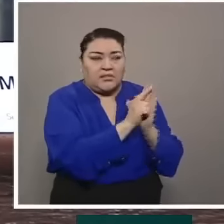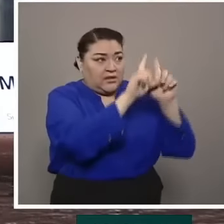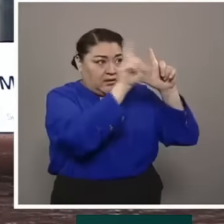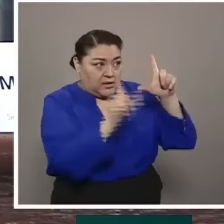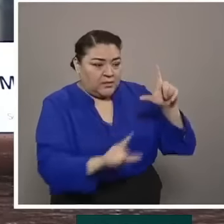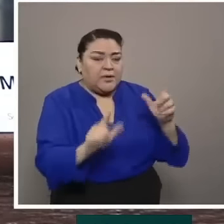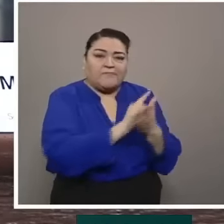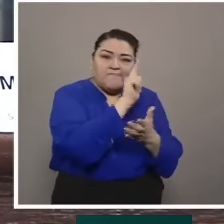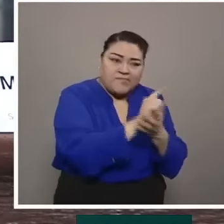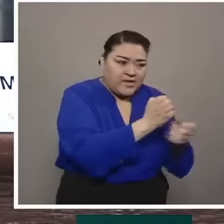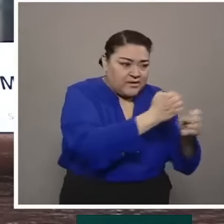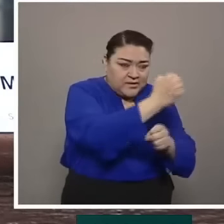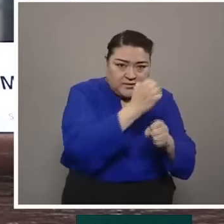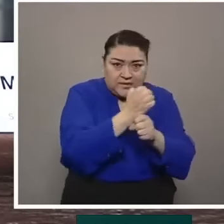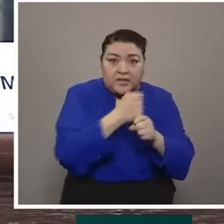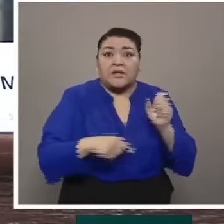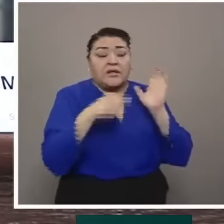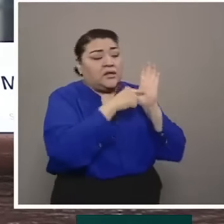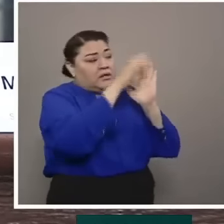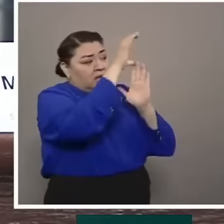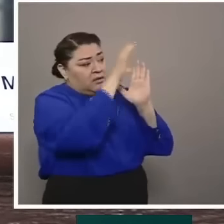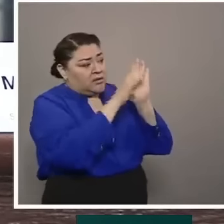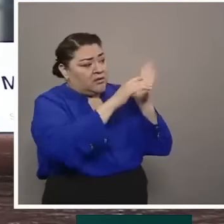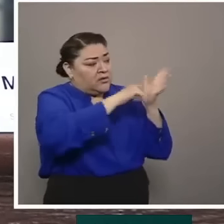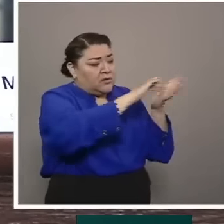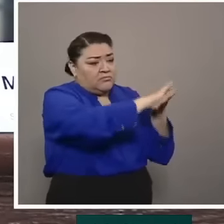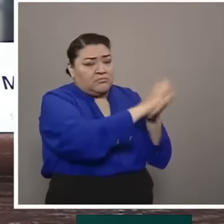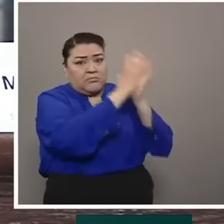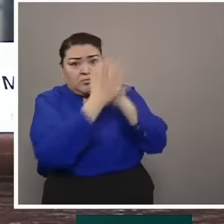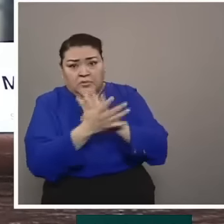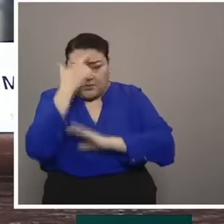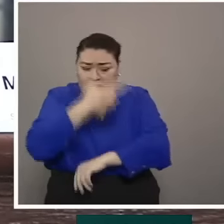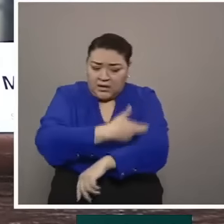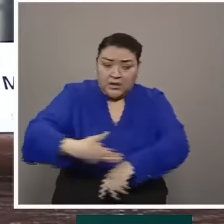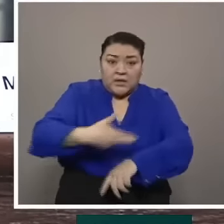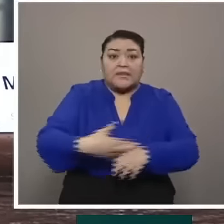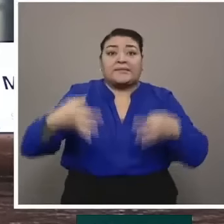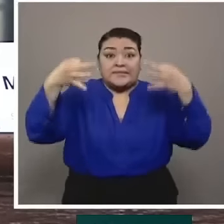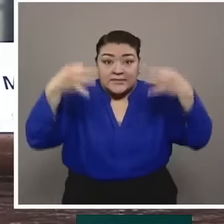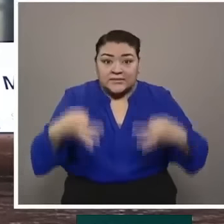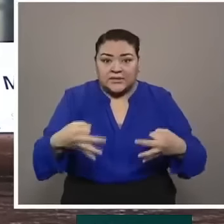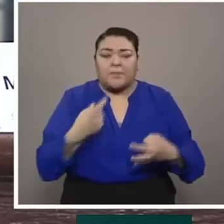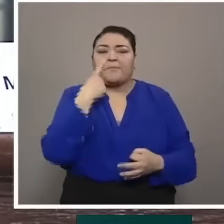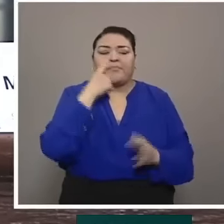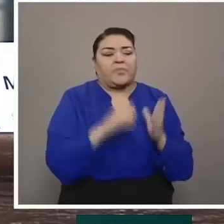constitucional en mecanismos operativos, pues al no crearse las condiciones institucionales